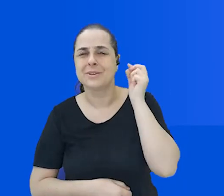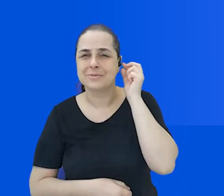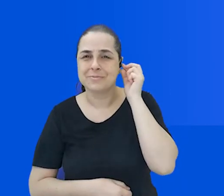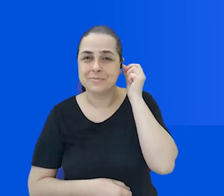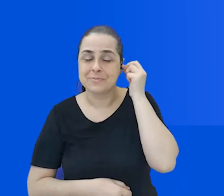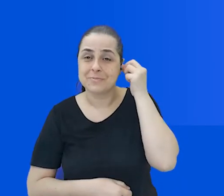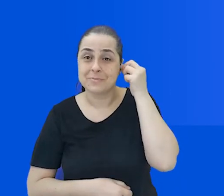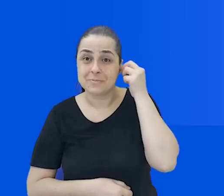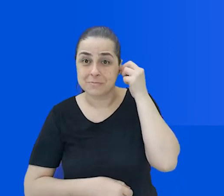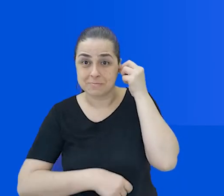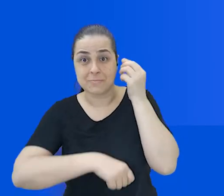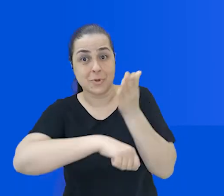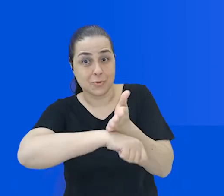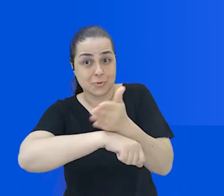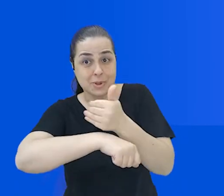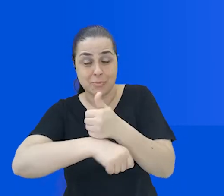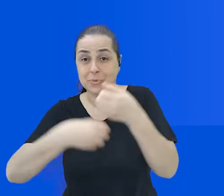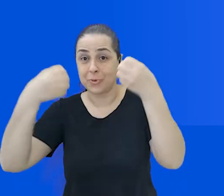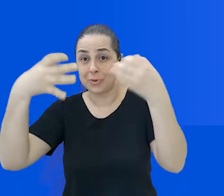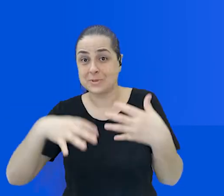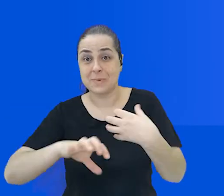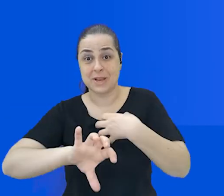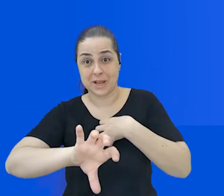A gente fala o tempo todo do quanto a empatia precisa